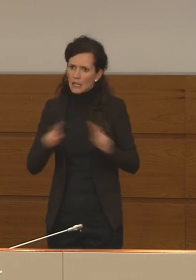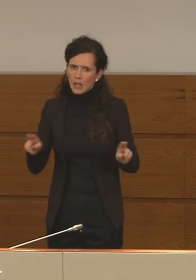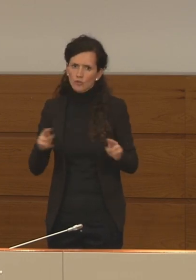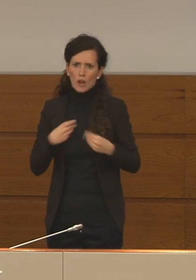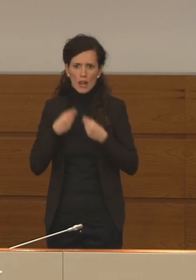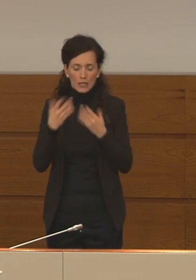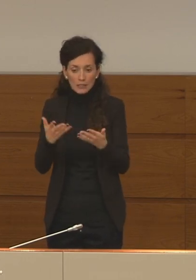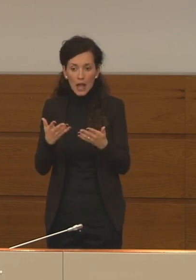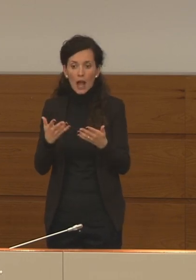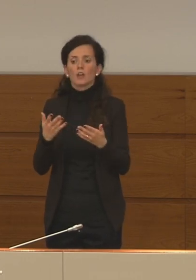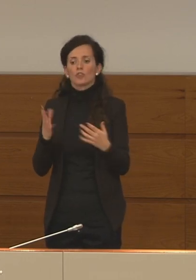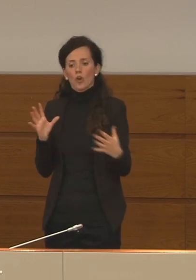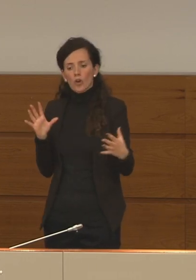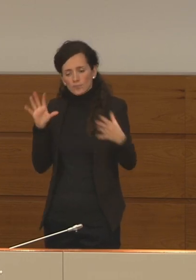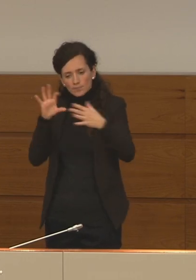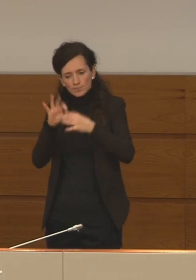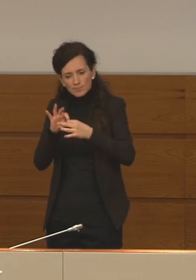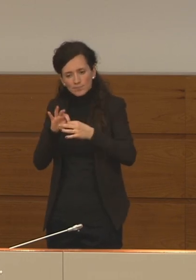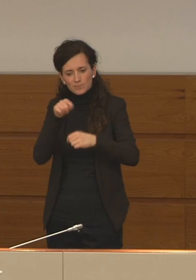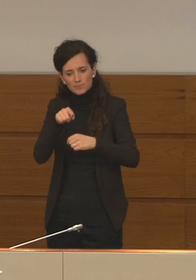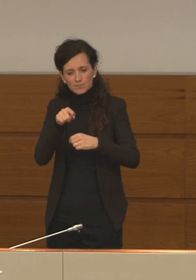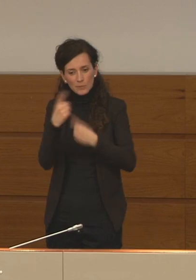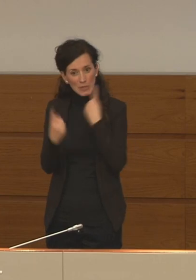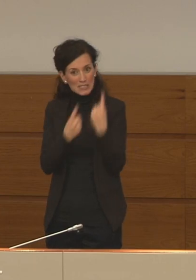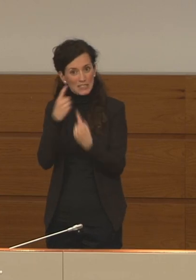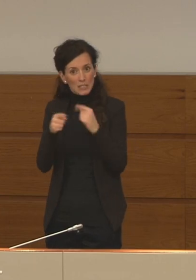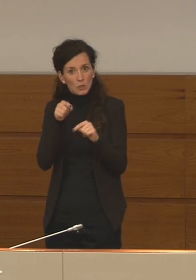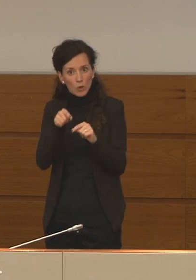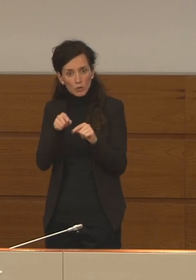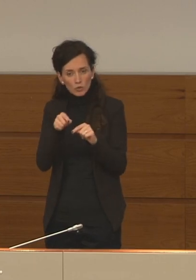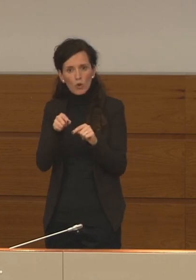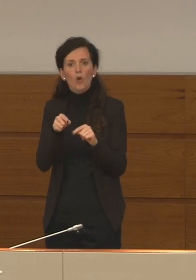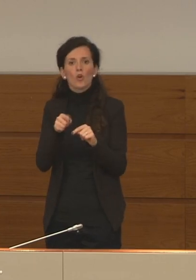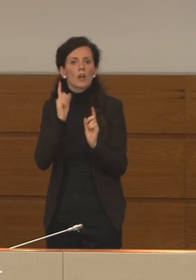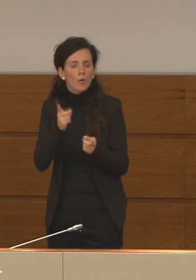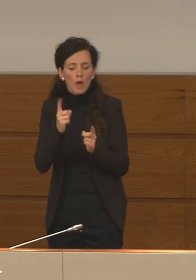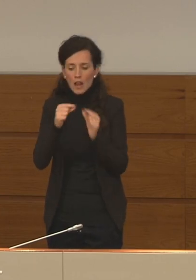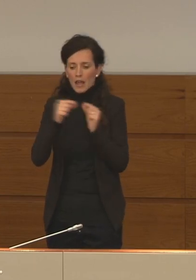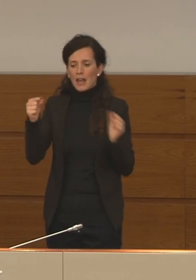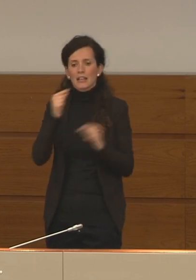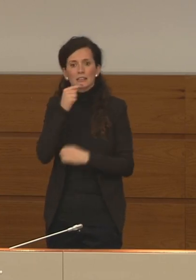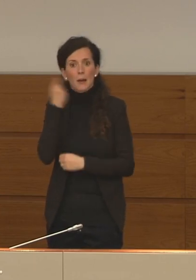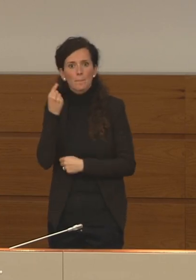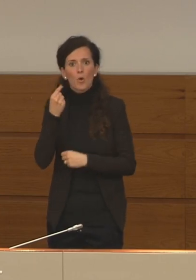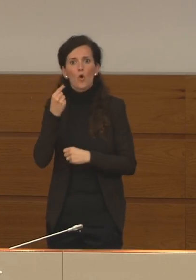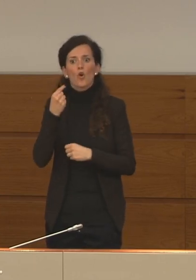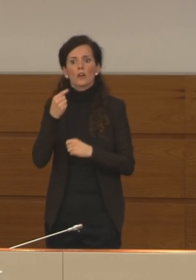questo quadro, di non fare il tampone positivo agli asintomatici ma soltanto